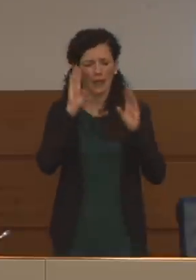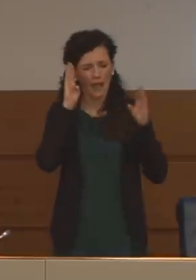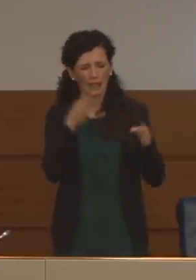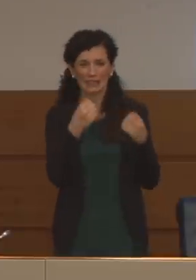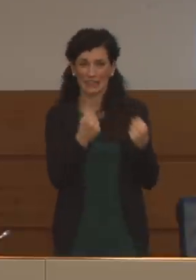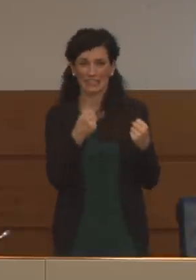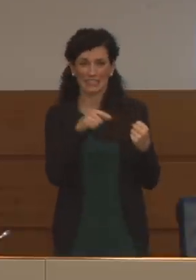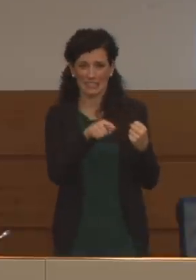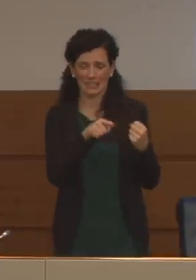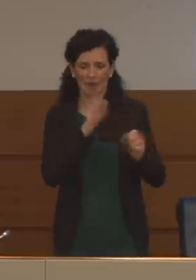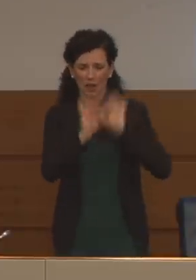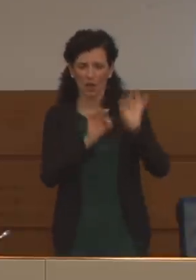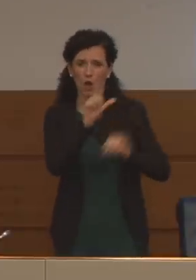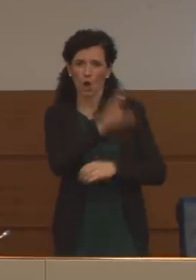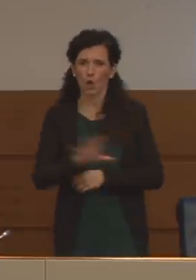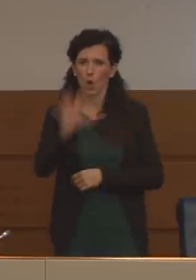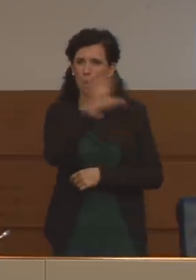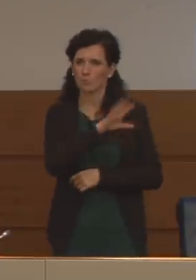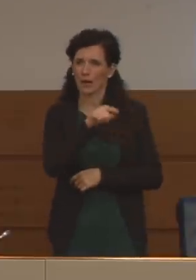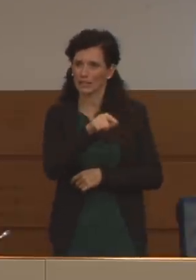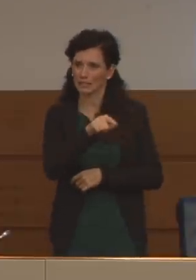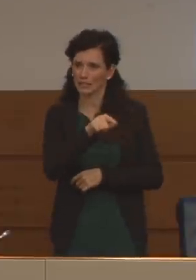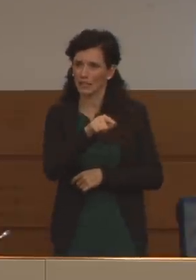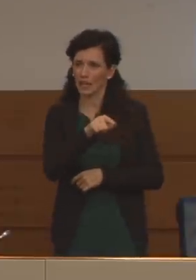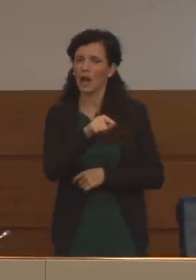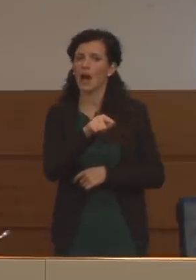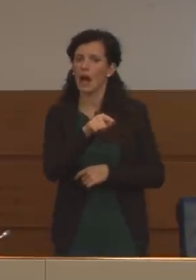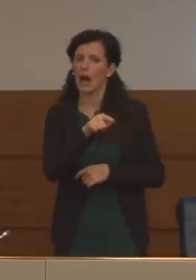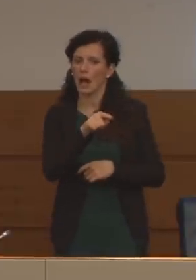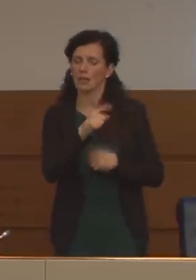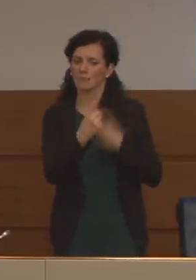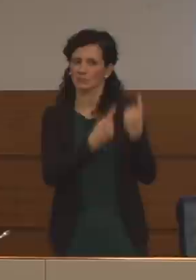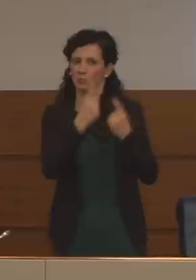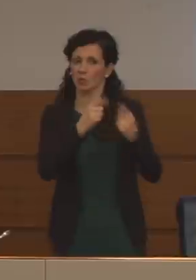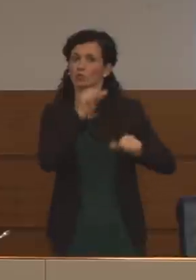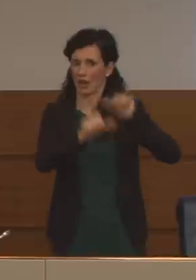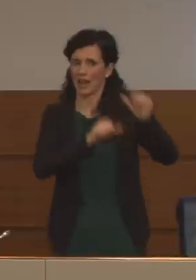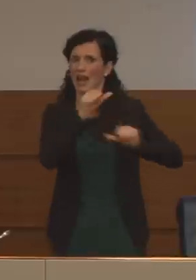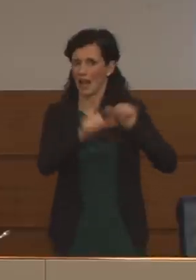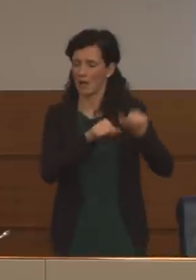scendono, immagino perché i posti siano di meno, grazie.